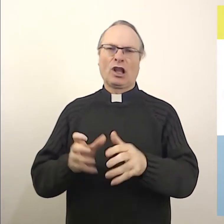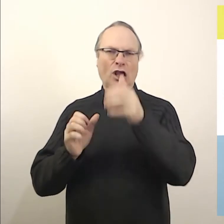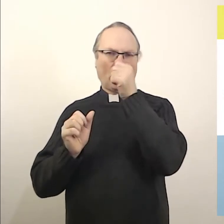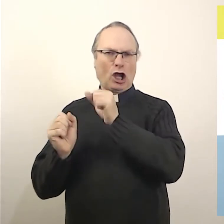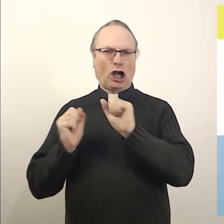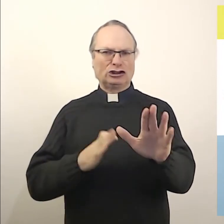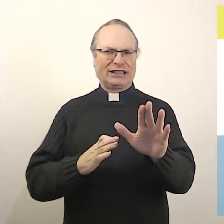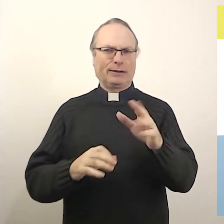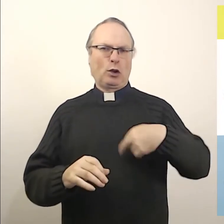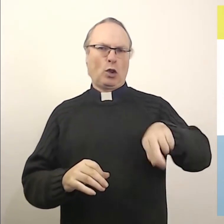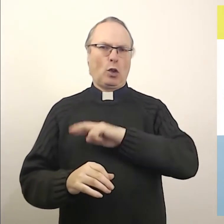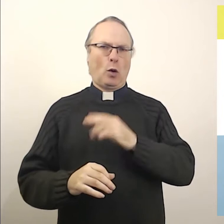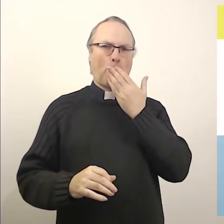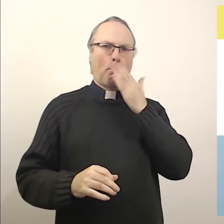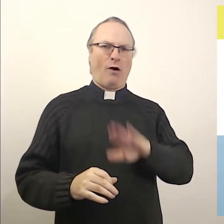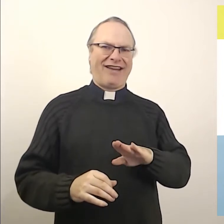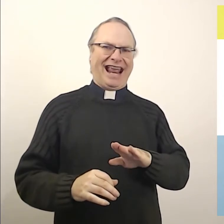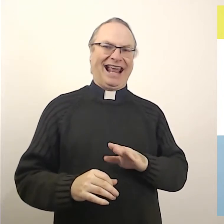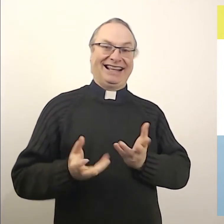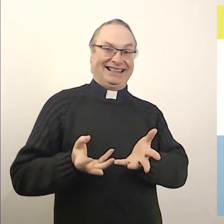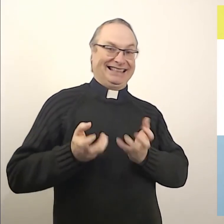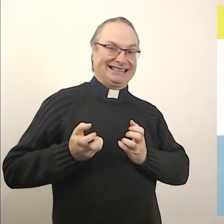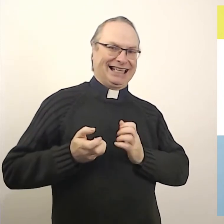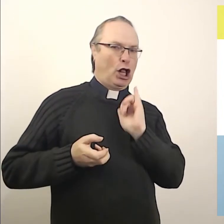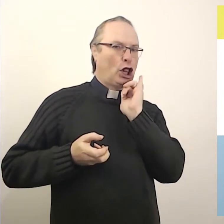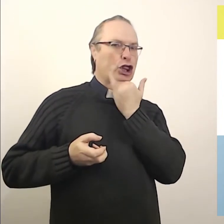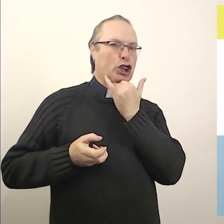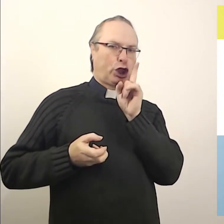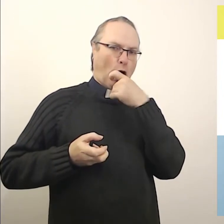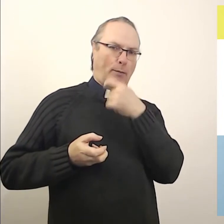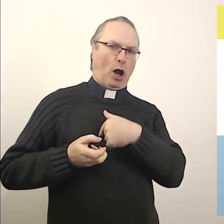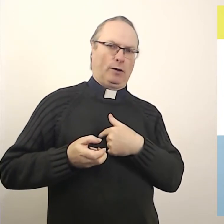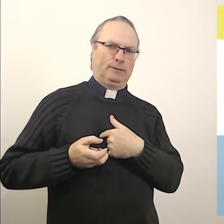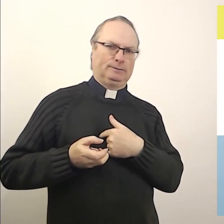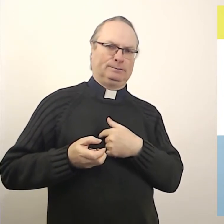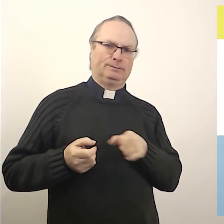Rejeter nos mauvais désirs trompeurs.